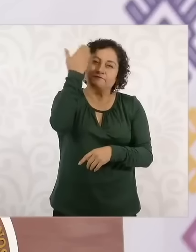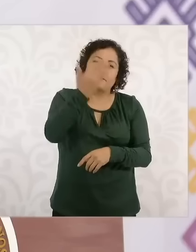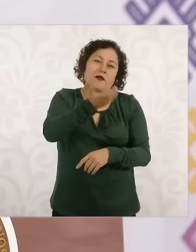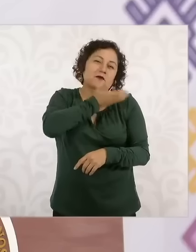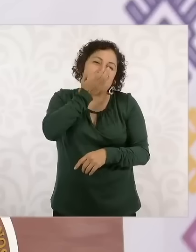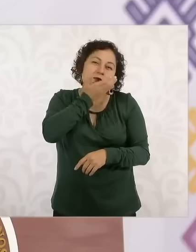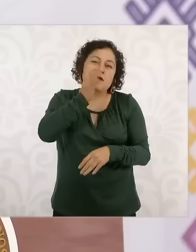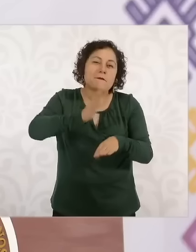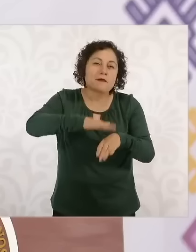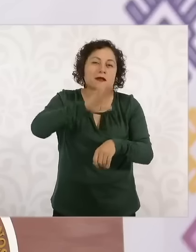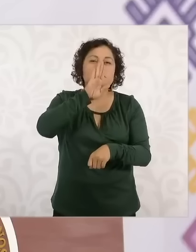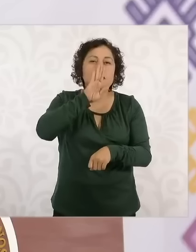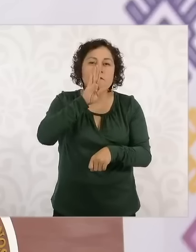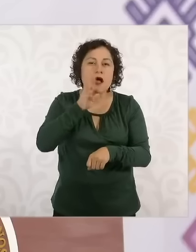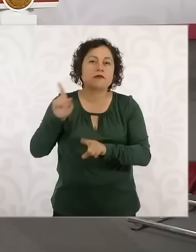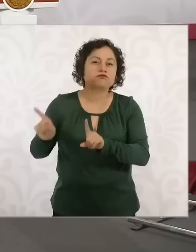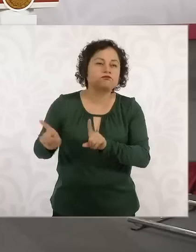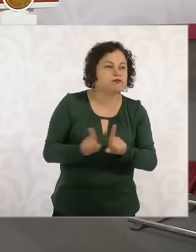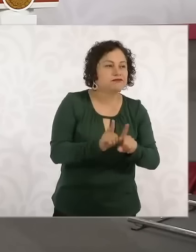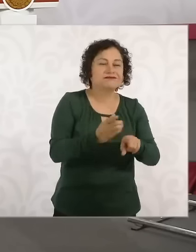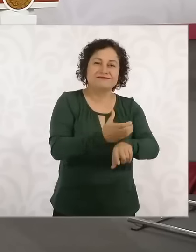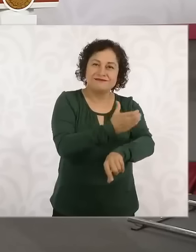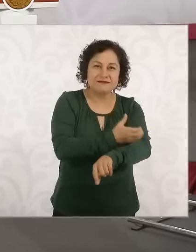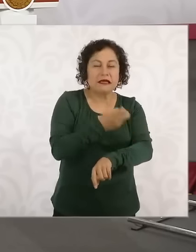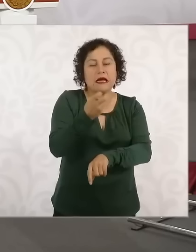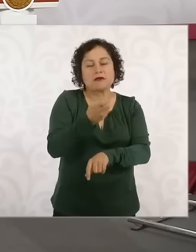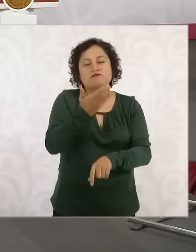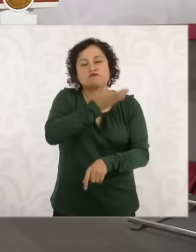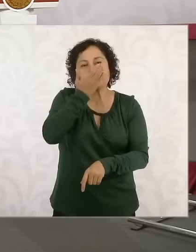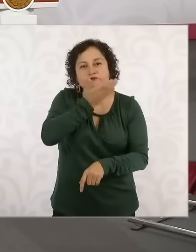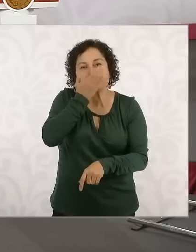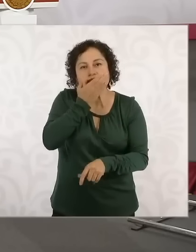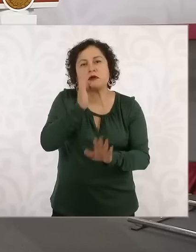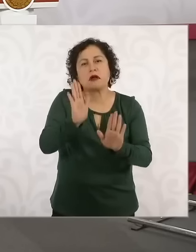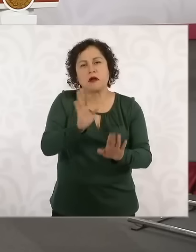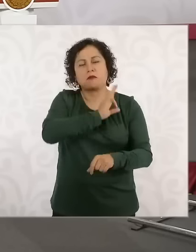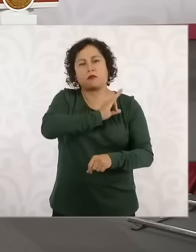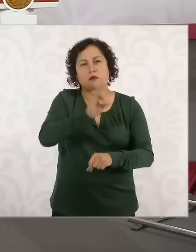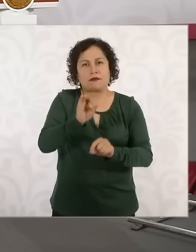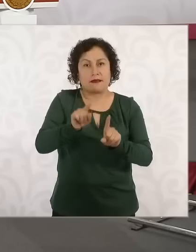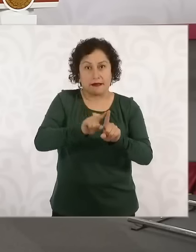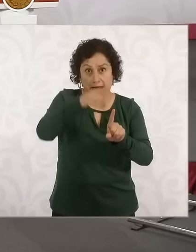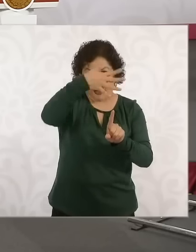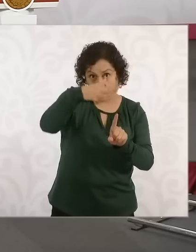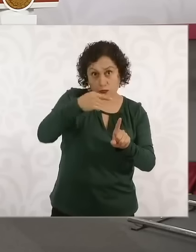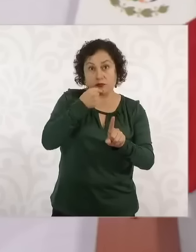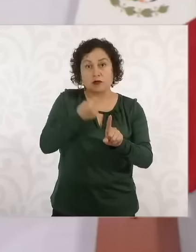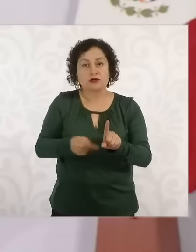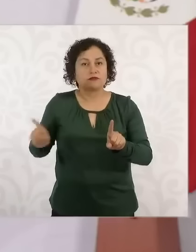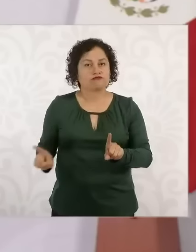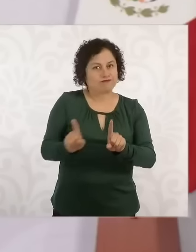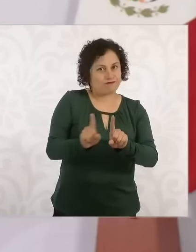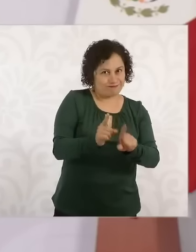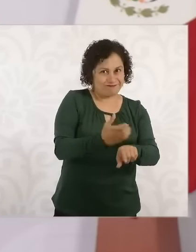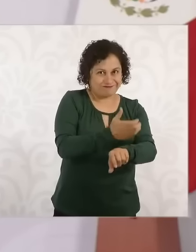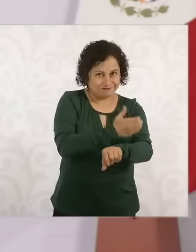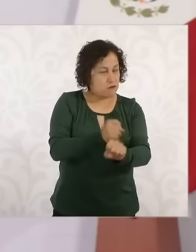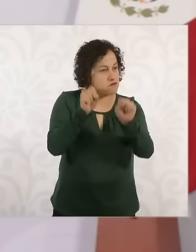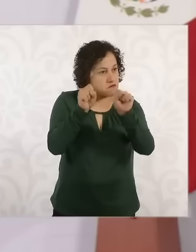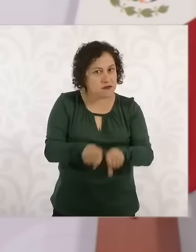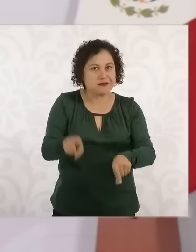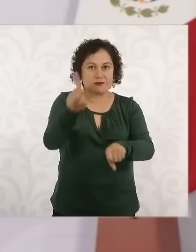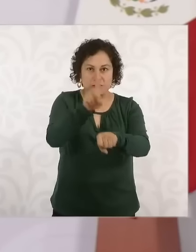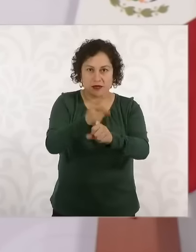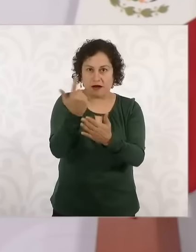de nuestros hijos. Adelante. El procedimiento para el registro. Vamos a llegar al punto. Se hace la